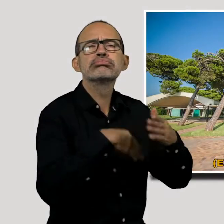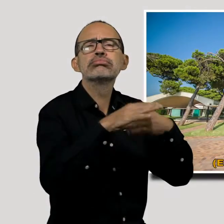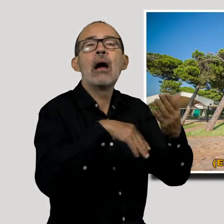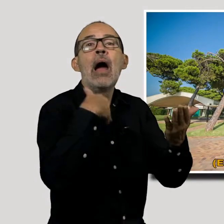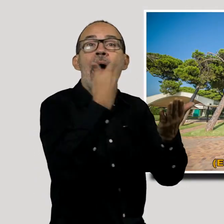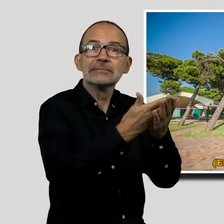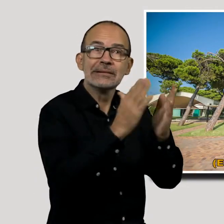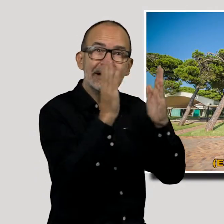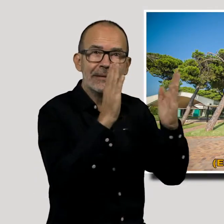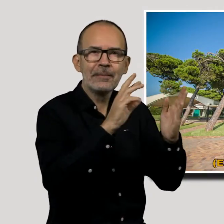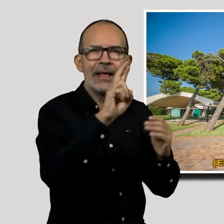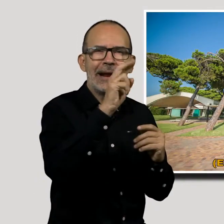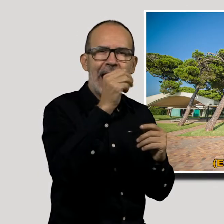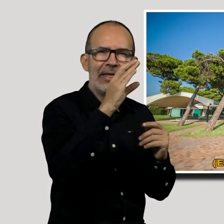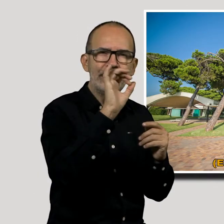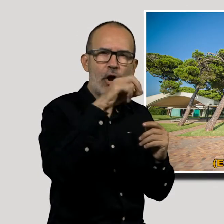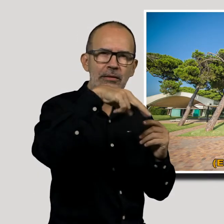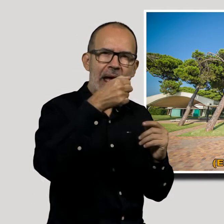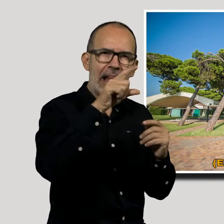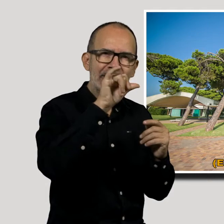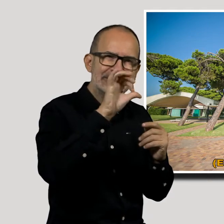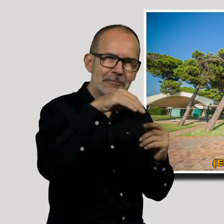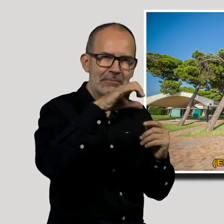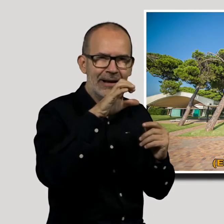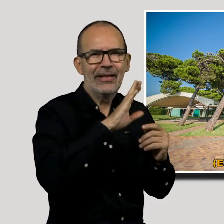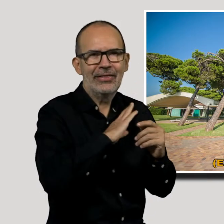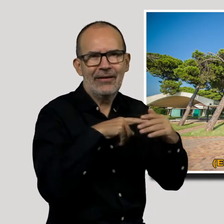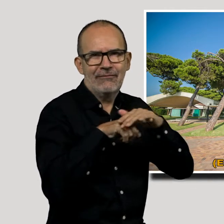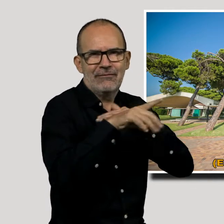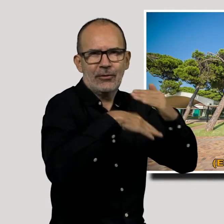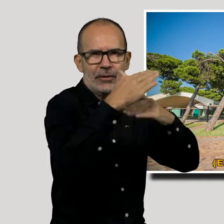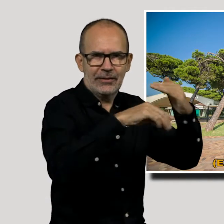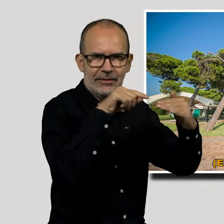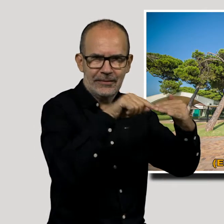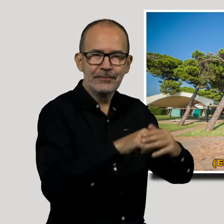fins al racionalisme d'avantguarda.